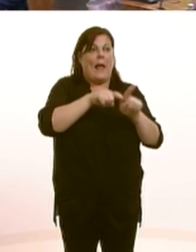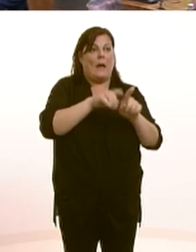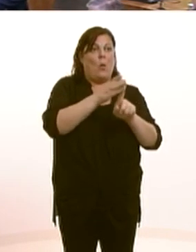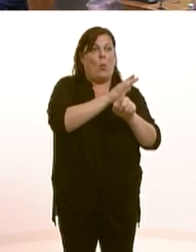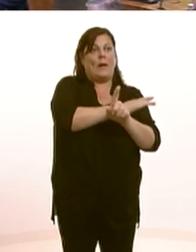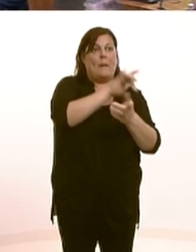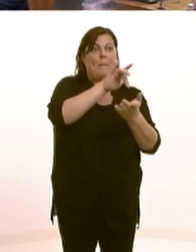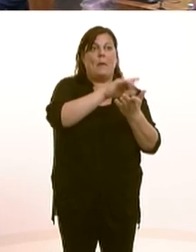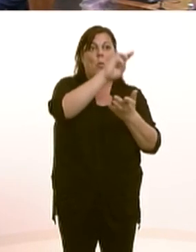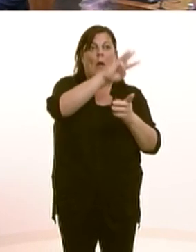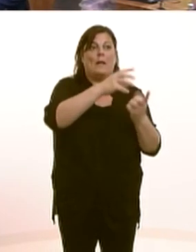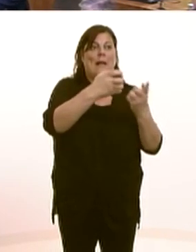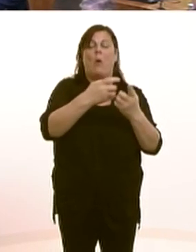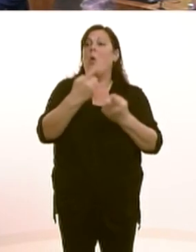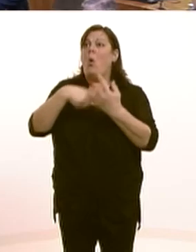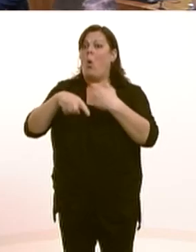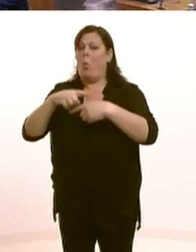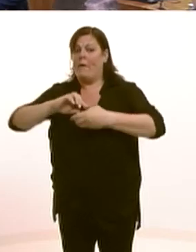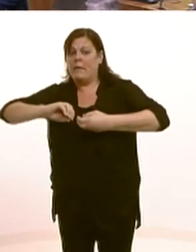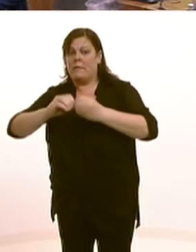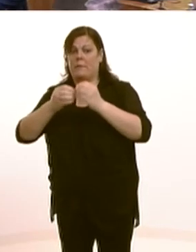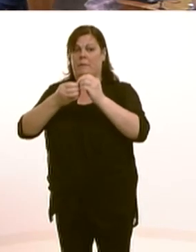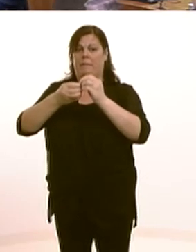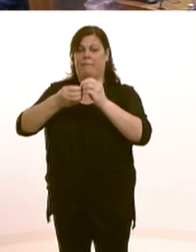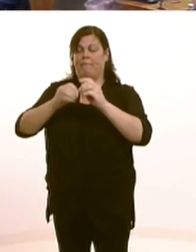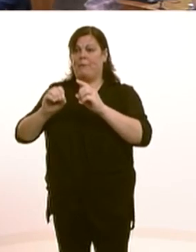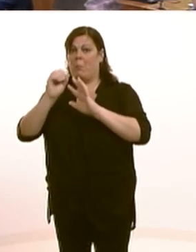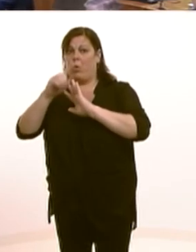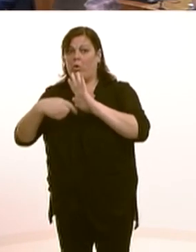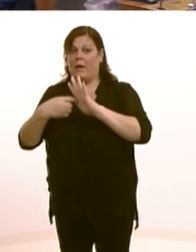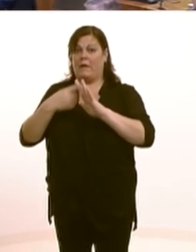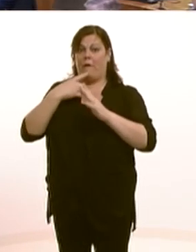and increase physical activity. But, of course, this canít be done by Government alone.